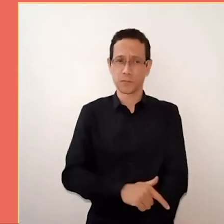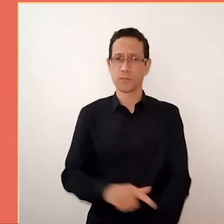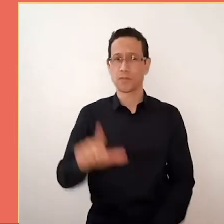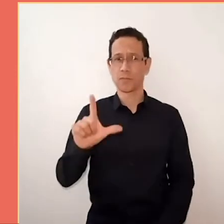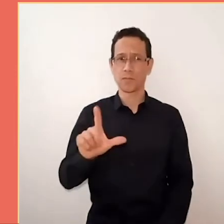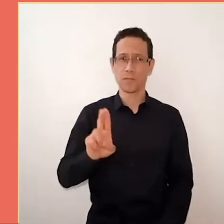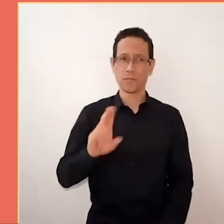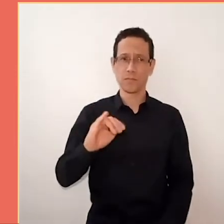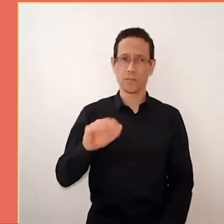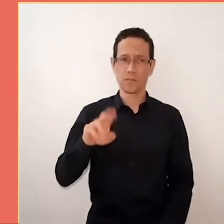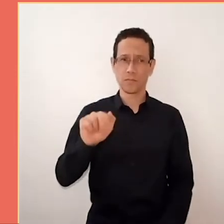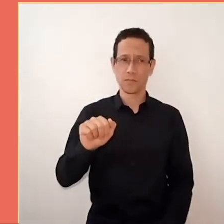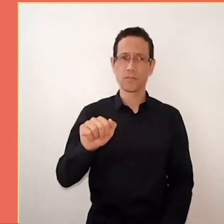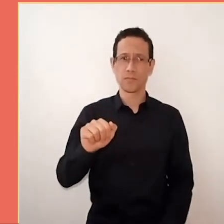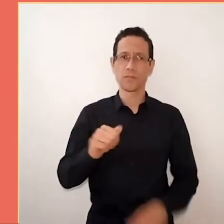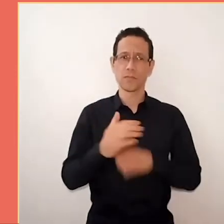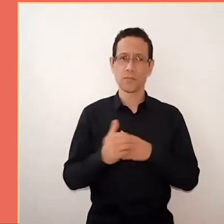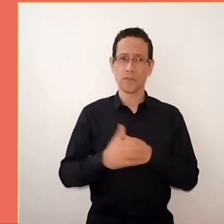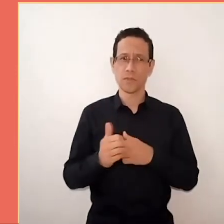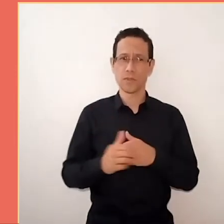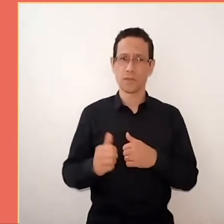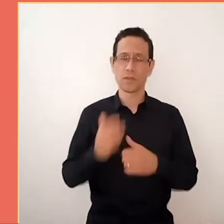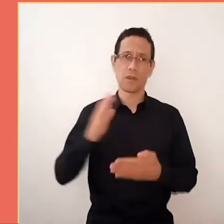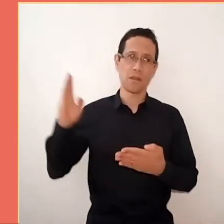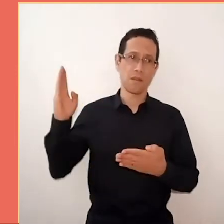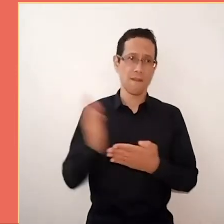sem querer polarizar, mas querendo discutir,